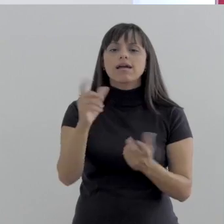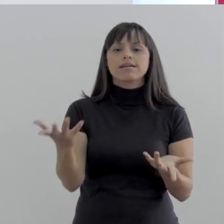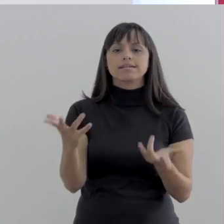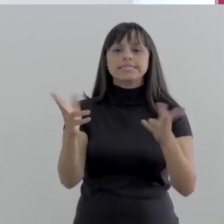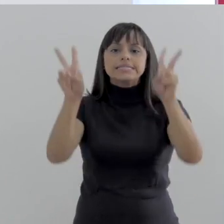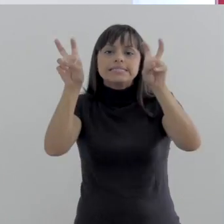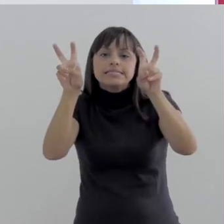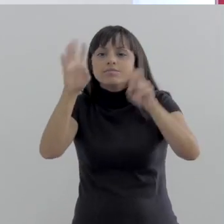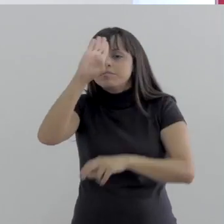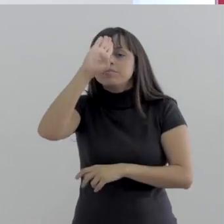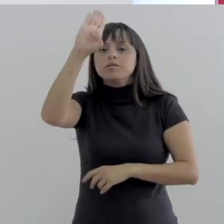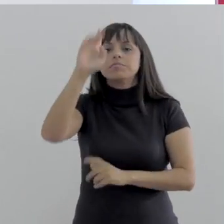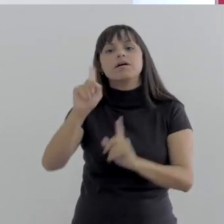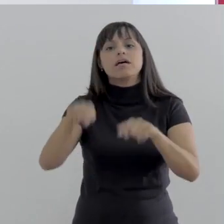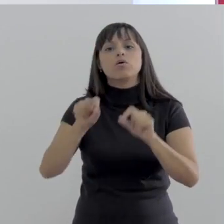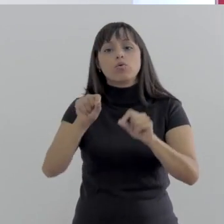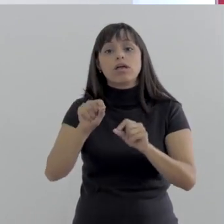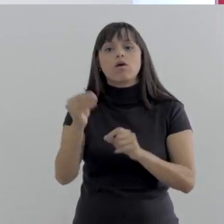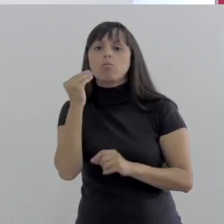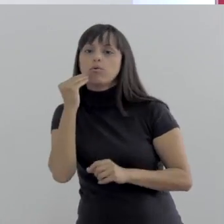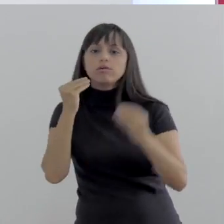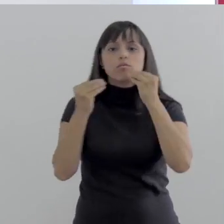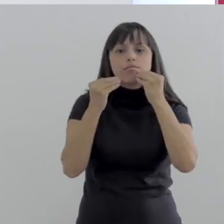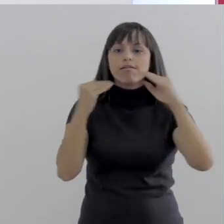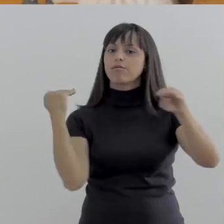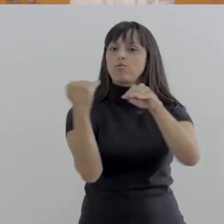Tem que ser as mesmas oportunidades para todas as crianças.